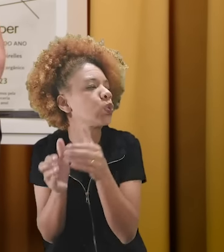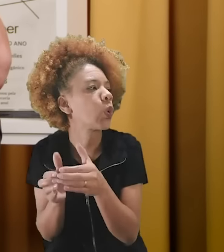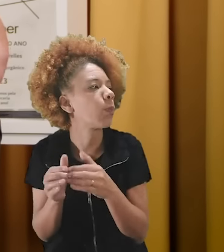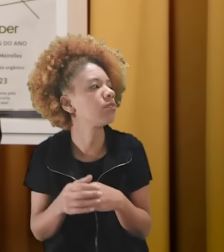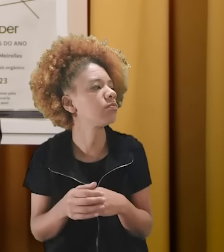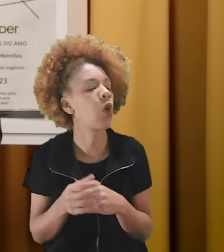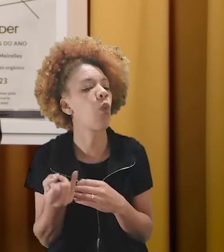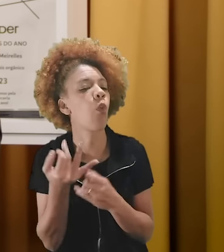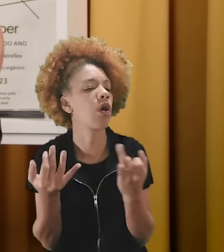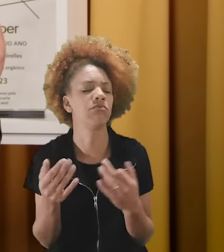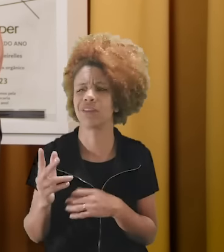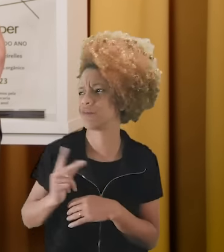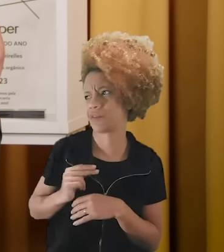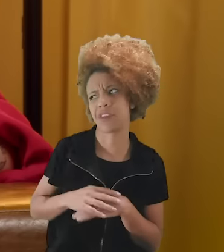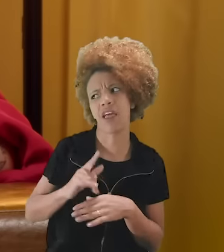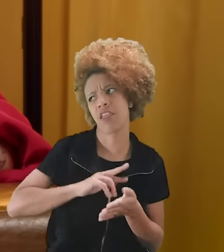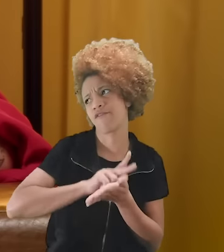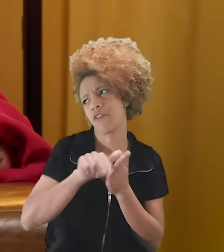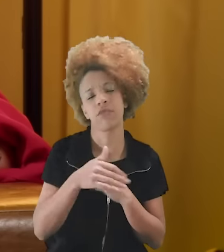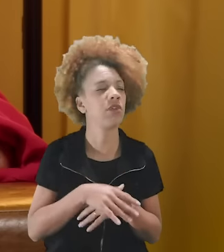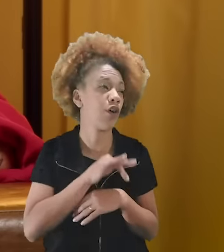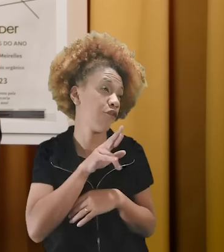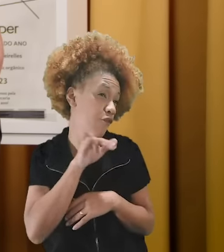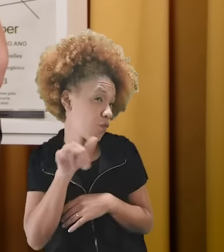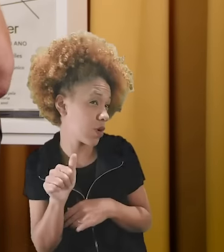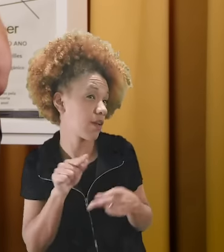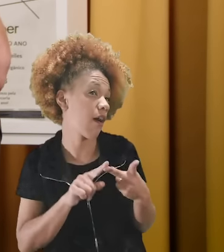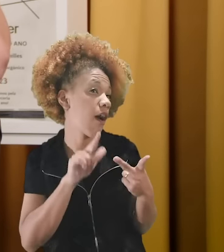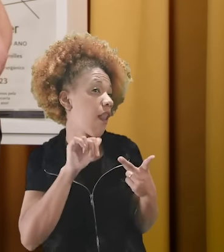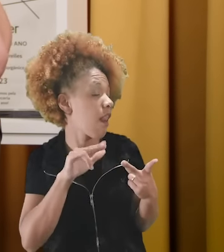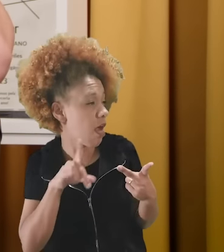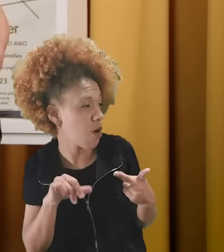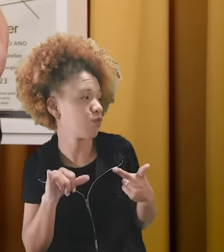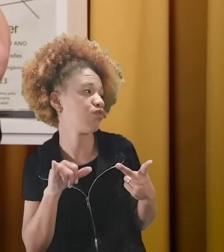que tem quantos times Sei lá nossa tem diversos você falou Fúria falou laud eu conheço assim de